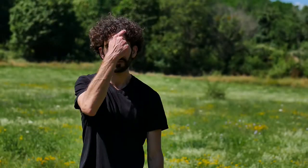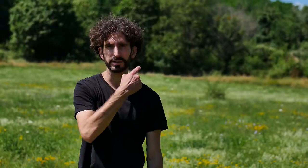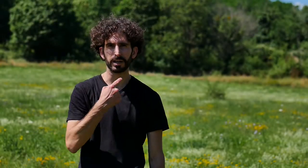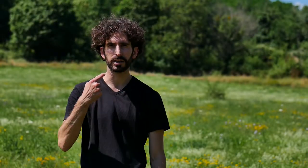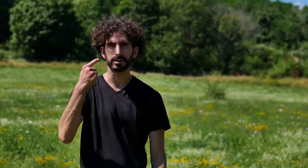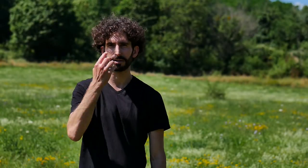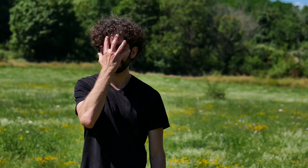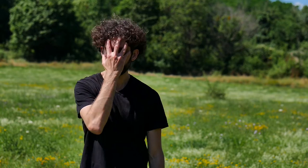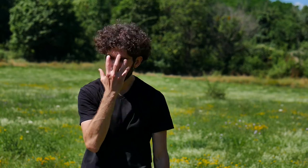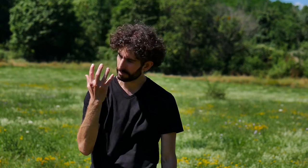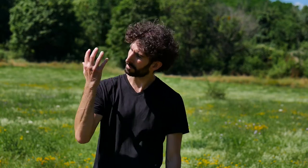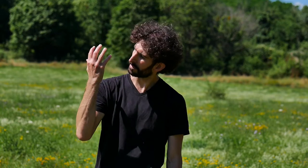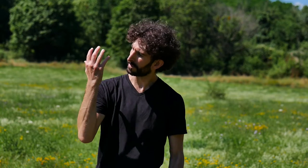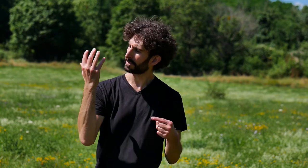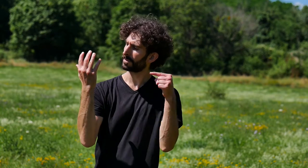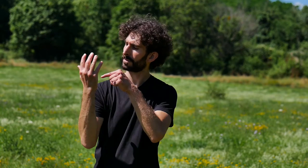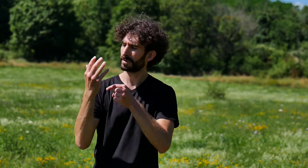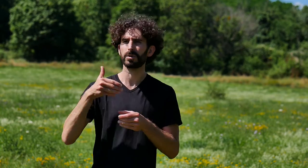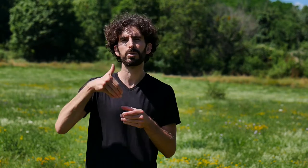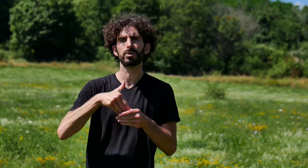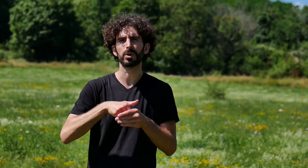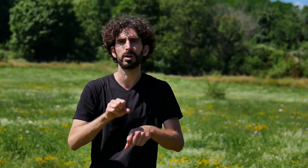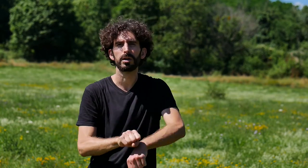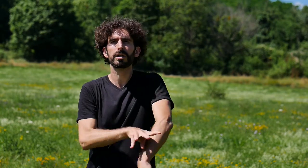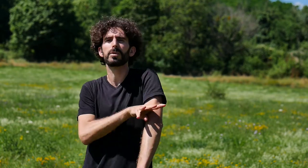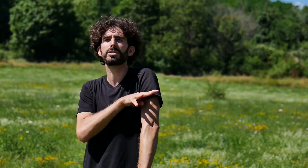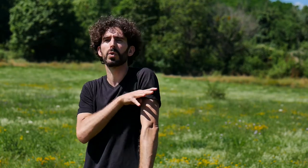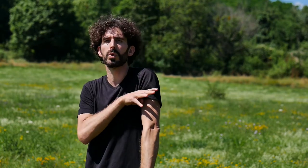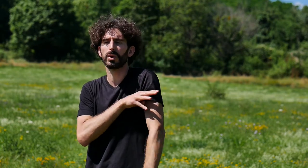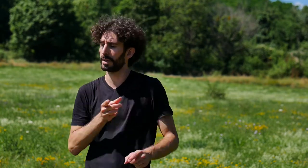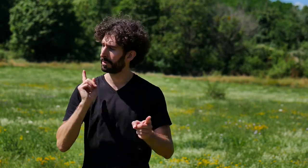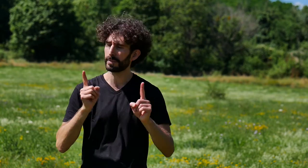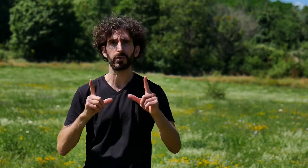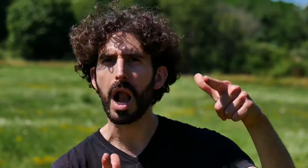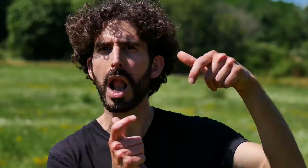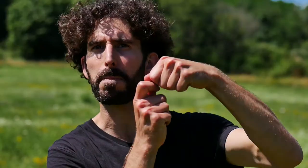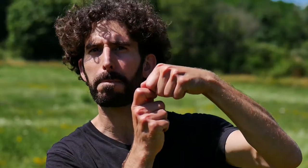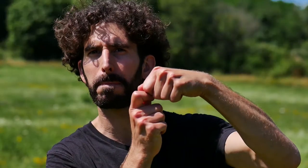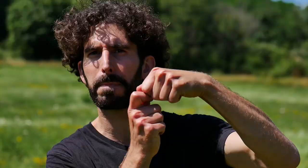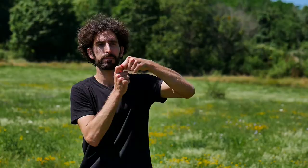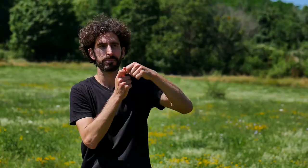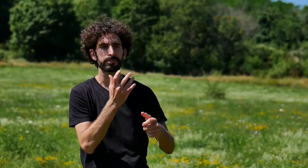Derrière le visage, se trouvent les émotions. Parfois, ils sont associés.